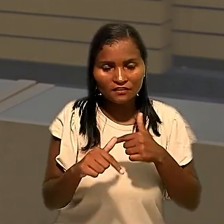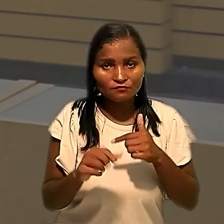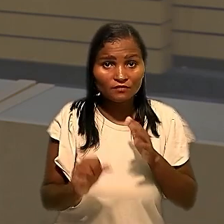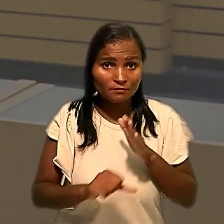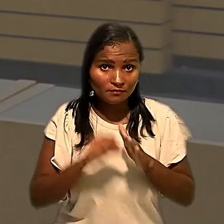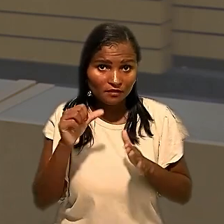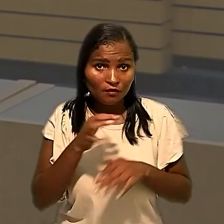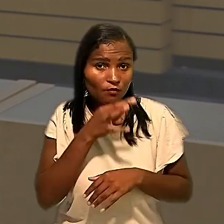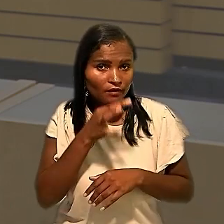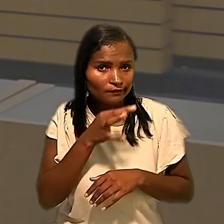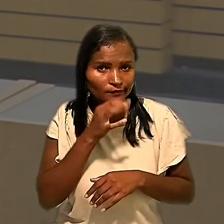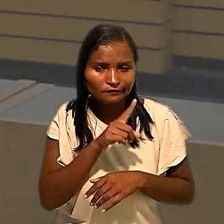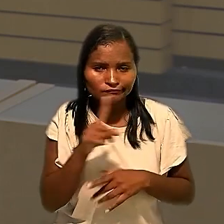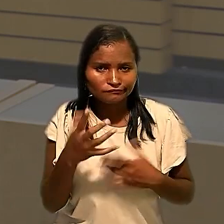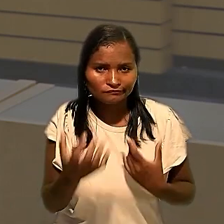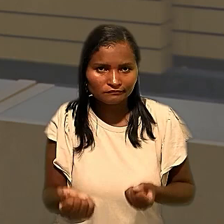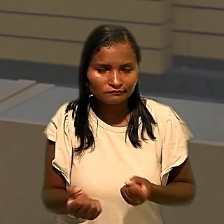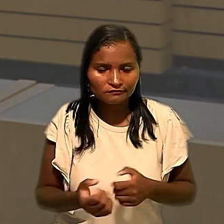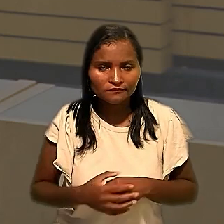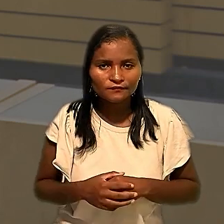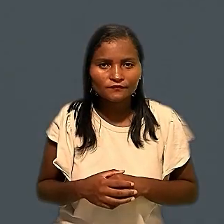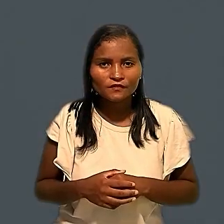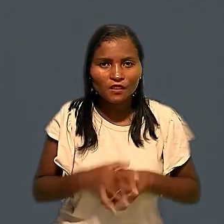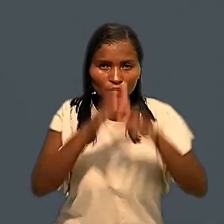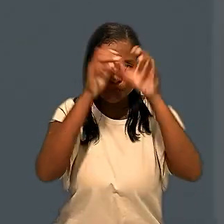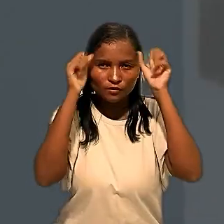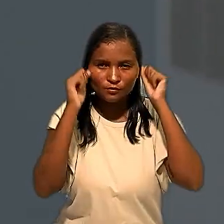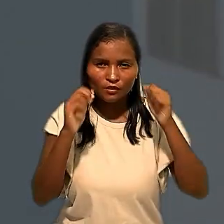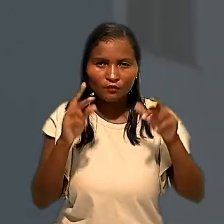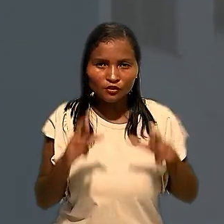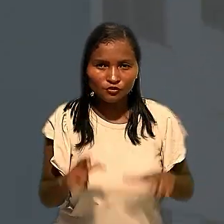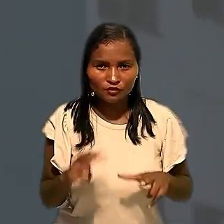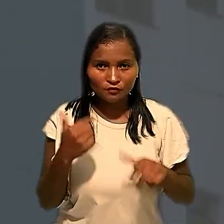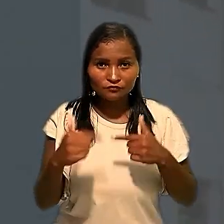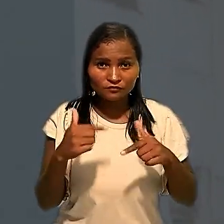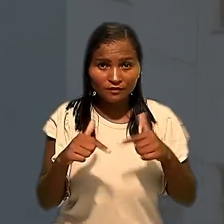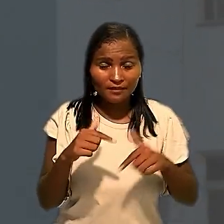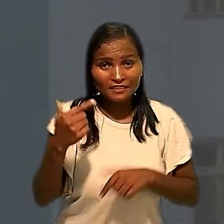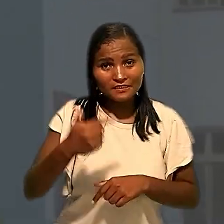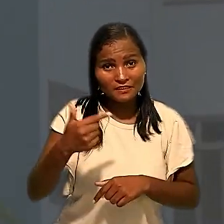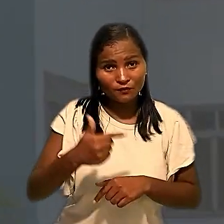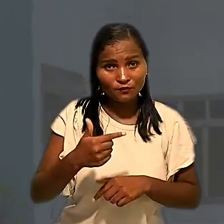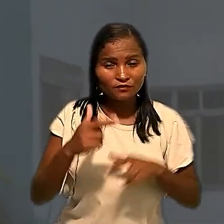Em primeiro grau, o argumento não foi aceito. O Tribunal Regional do Trabalho da 2ª Região (SP)